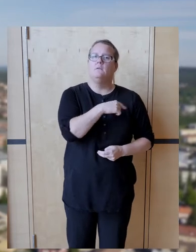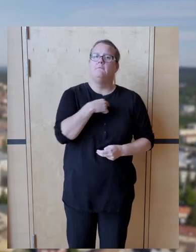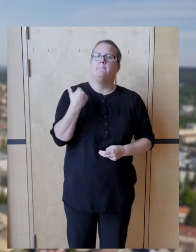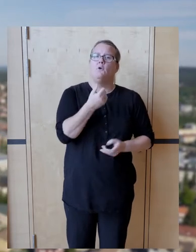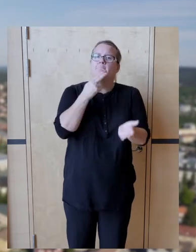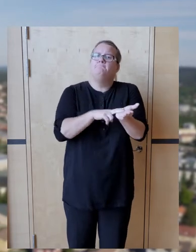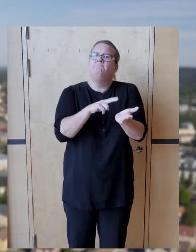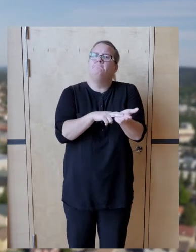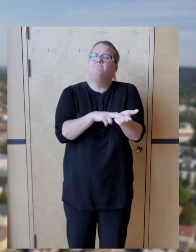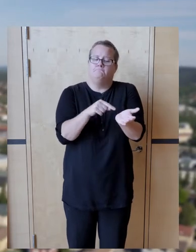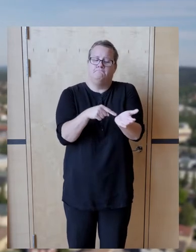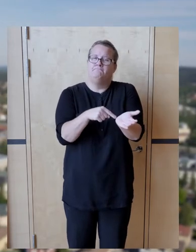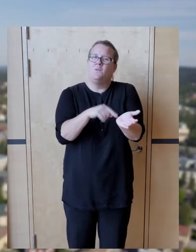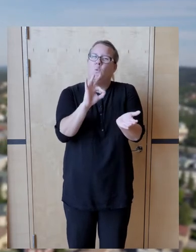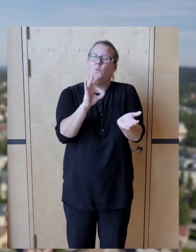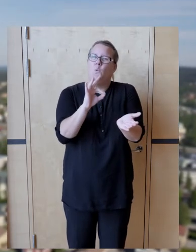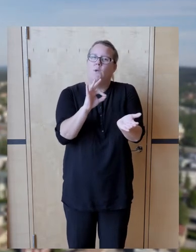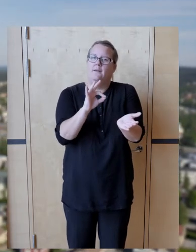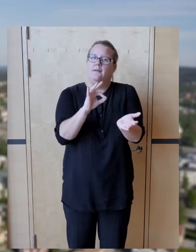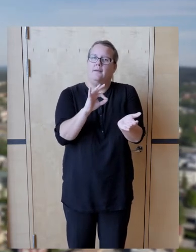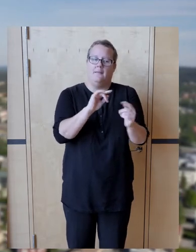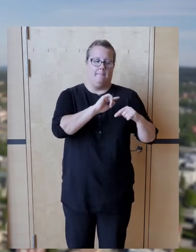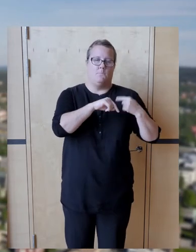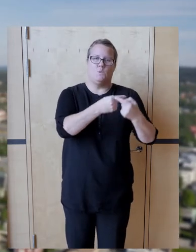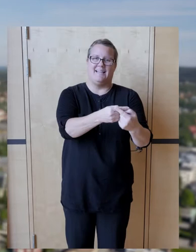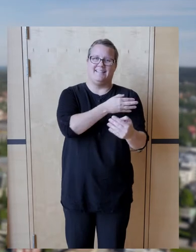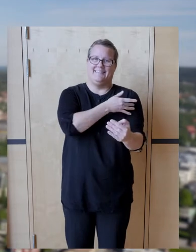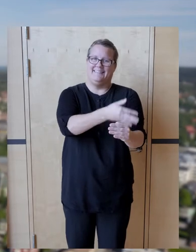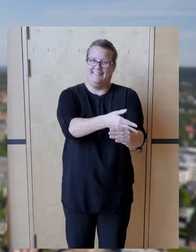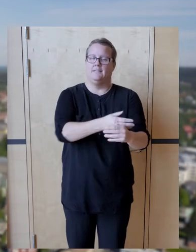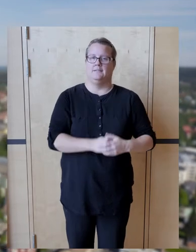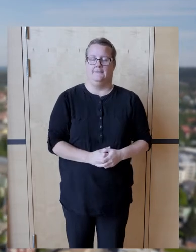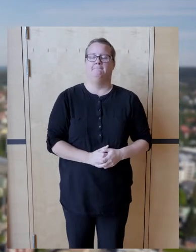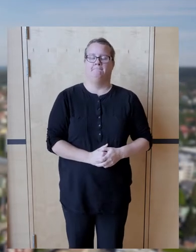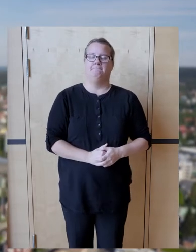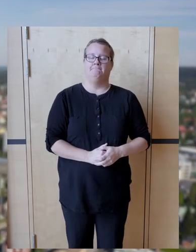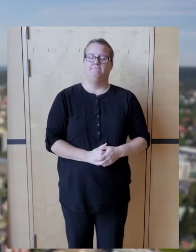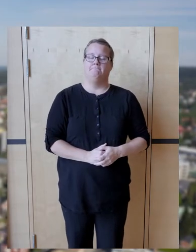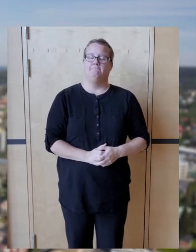Hur den här processen är Får jag se Säger att vi Röstade